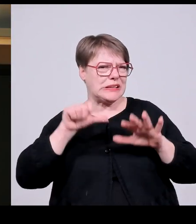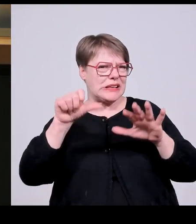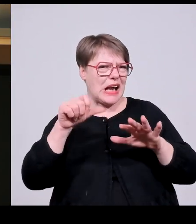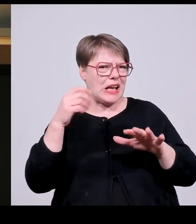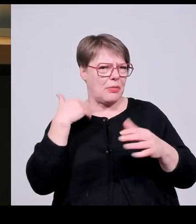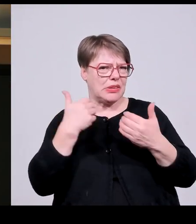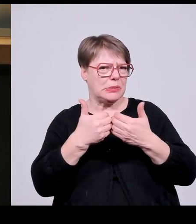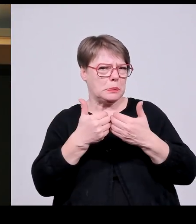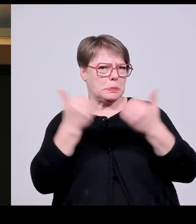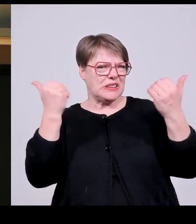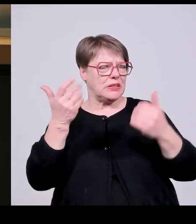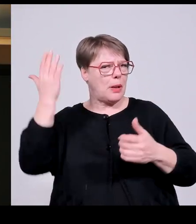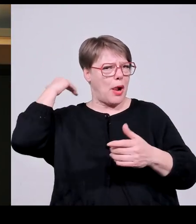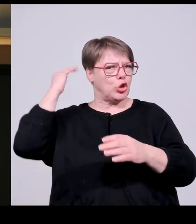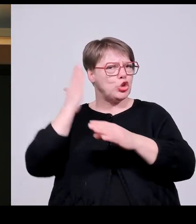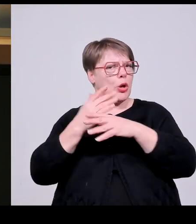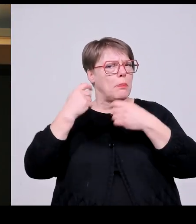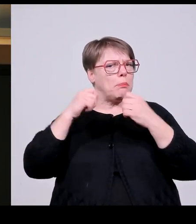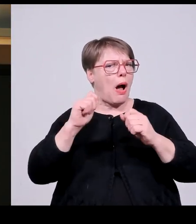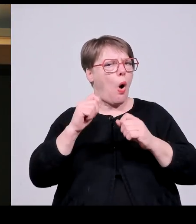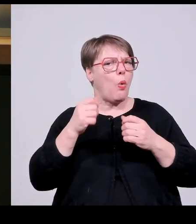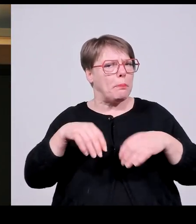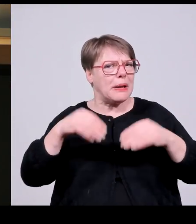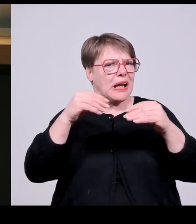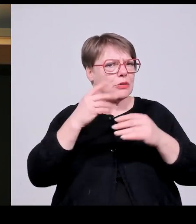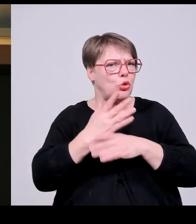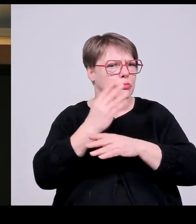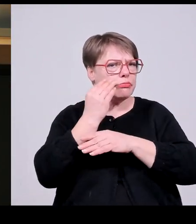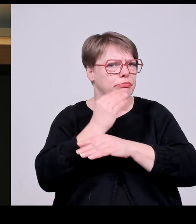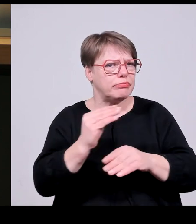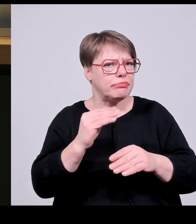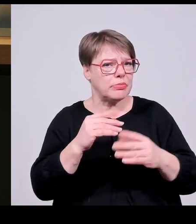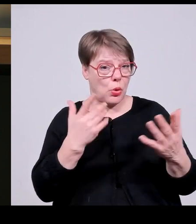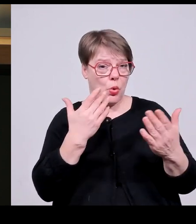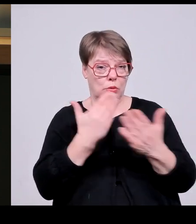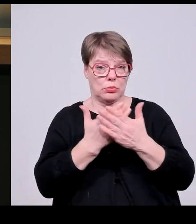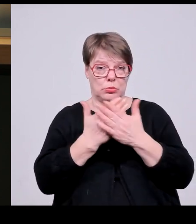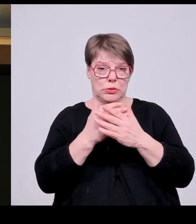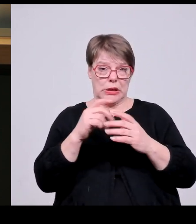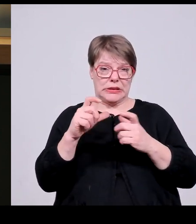Herr Abgeordneter, weil wir waren zu dem Zeitpunkt am Ende des Jahres 2016, nachdem